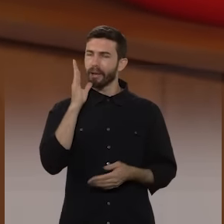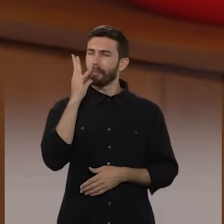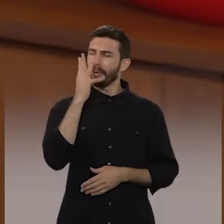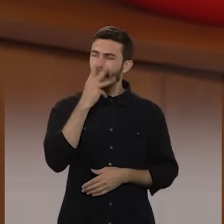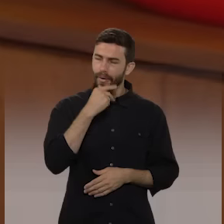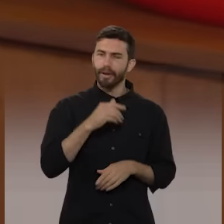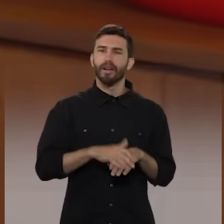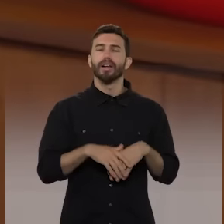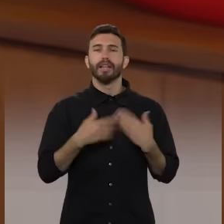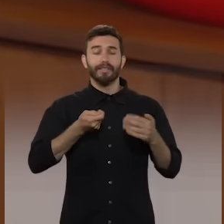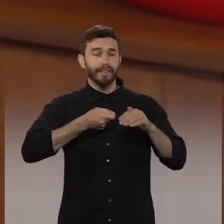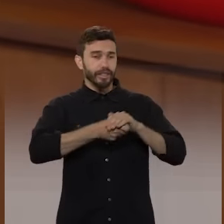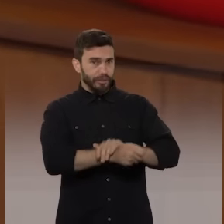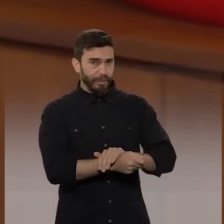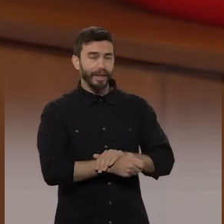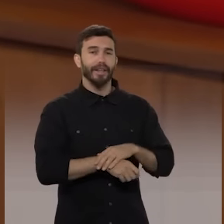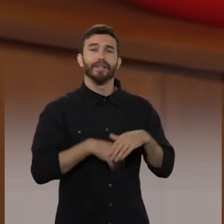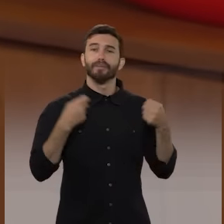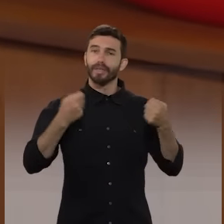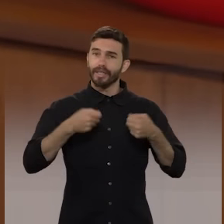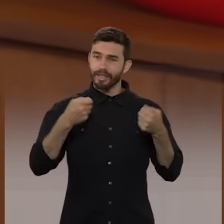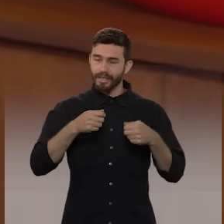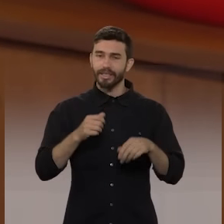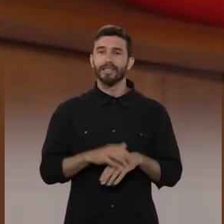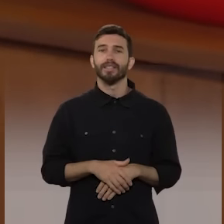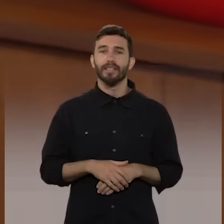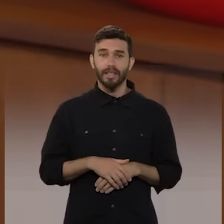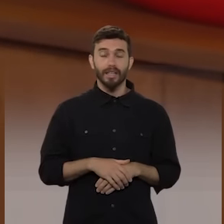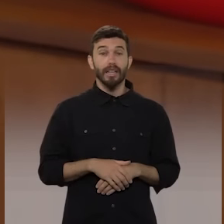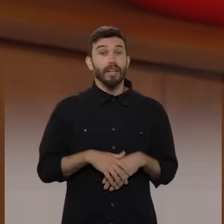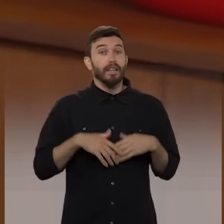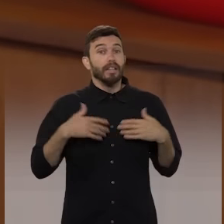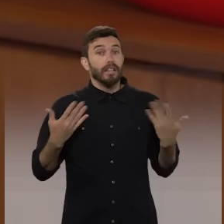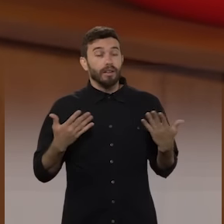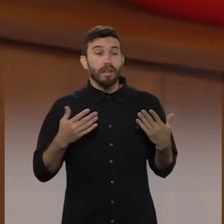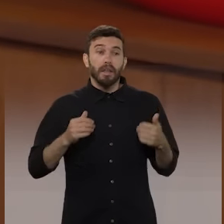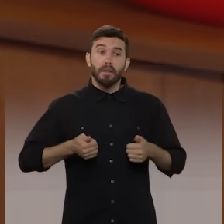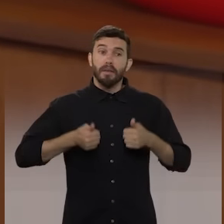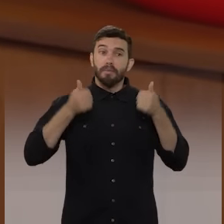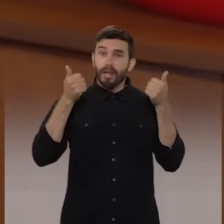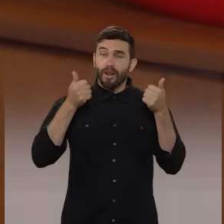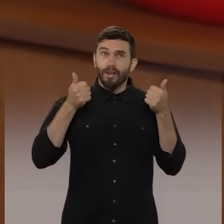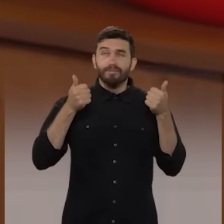investimento e isso não é fácil de fazer. É melhor? Com certeza é.